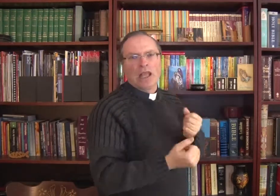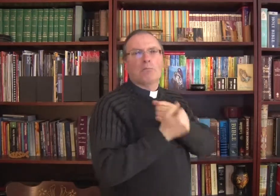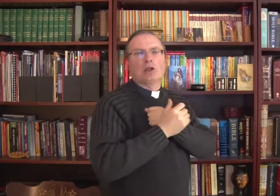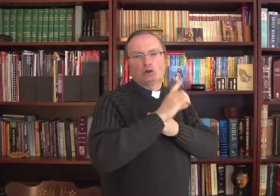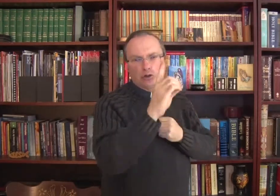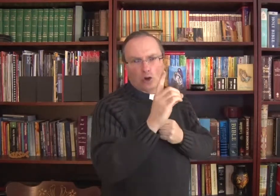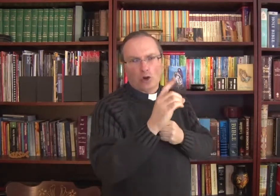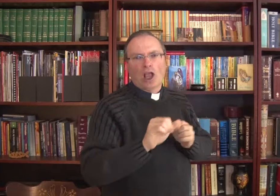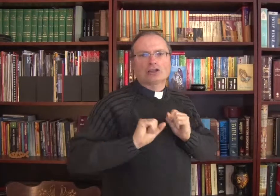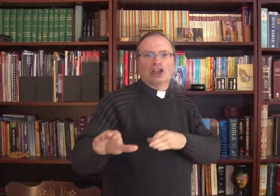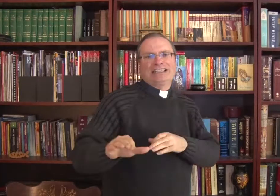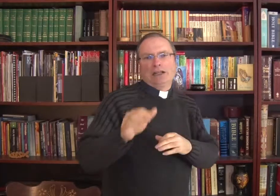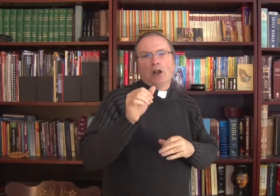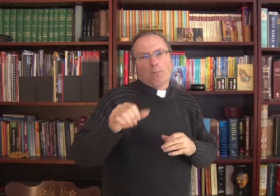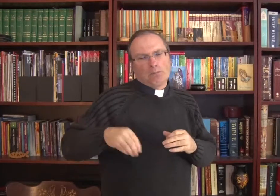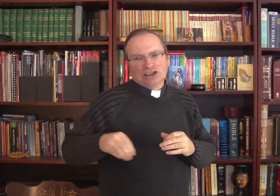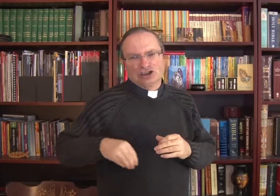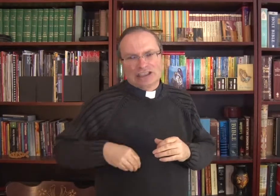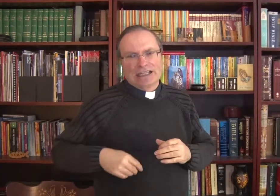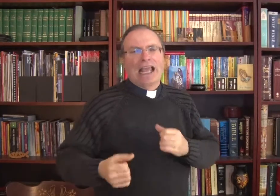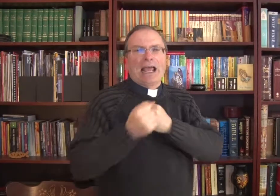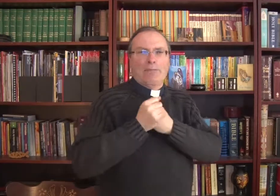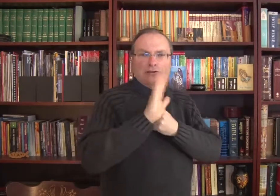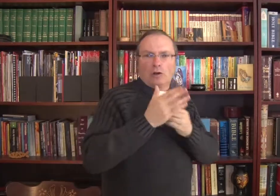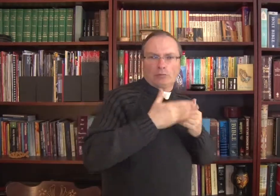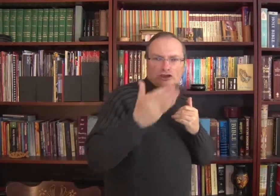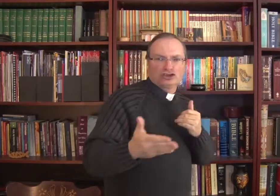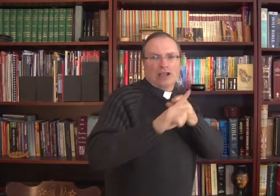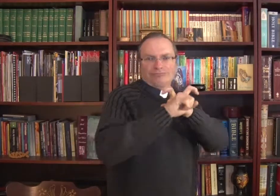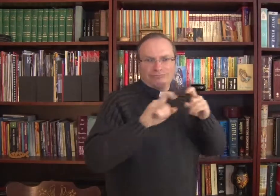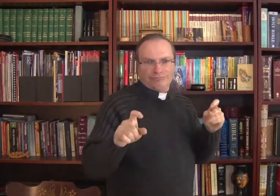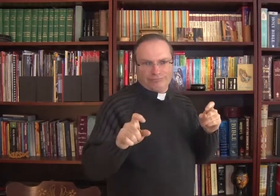aimer Dieu, rejeter le péché, aimer son prochain, etc.